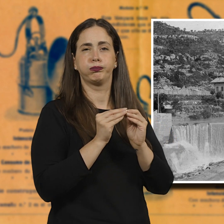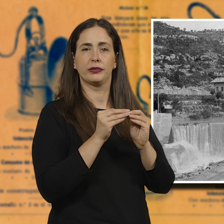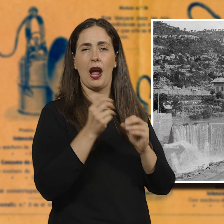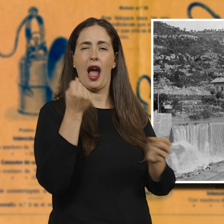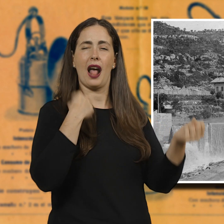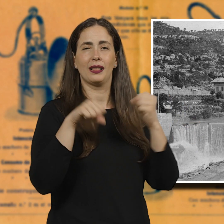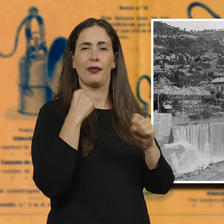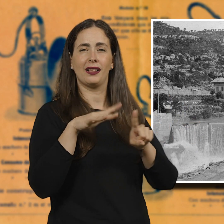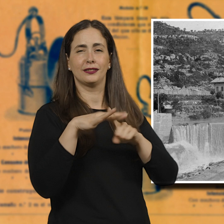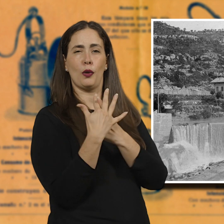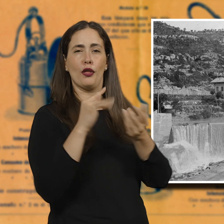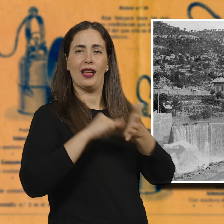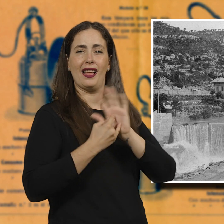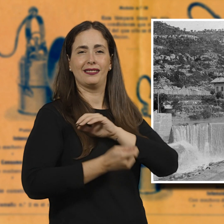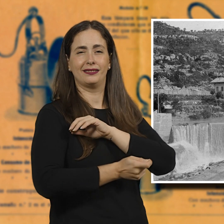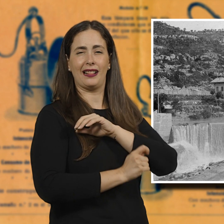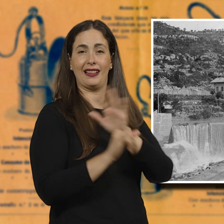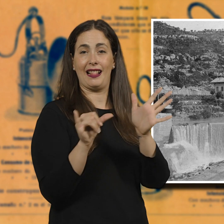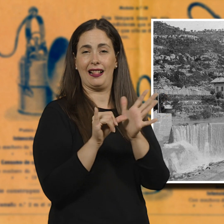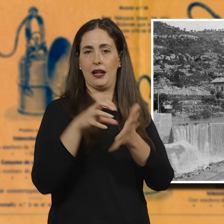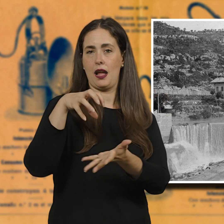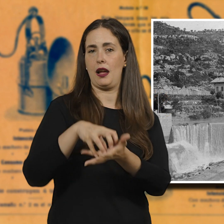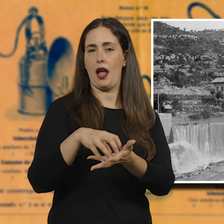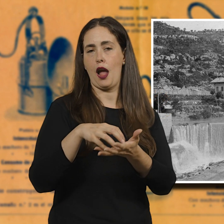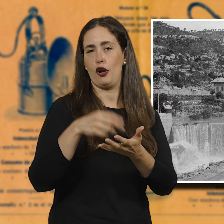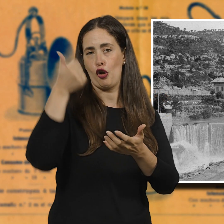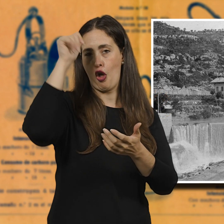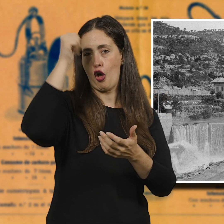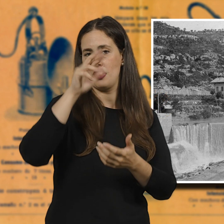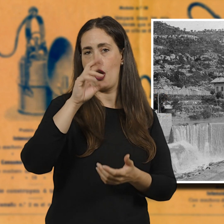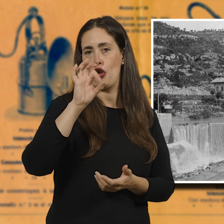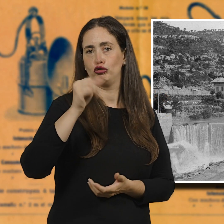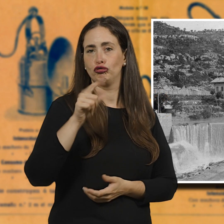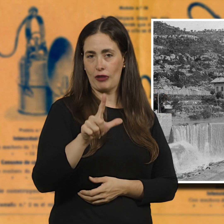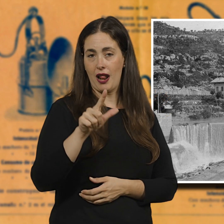en un emplaçament estratègic proper a la colònia Rosal